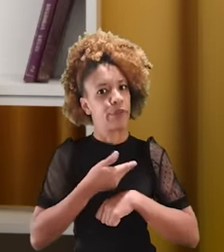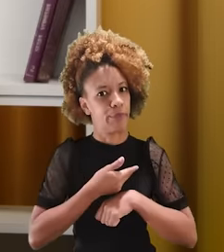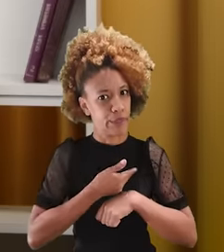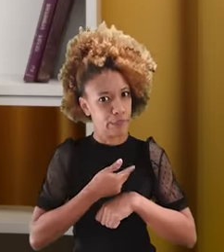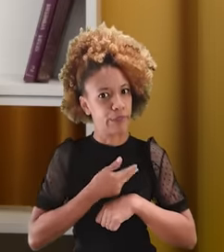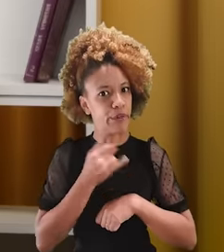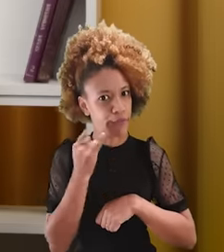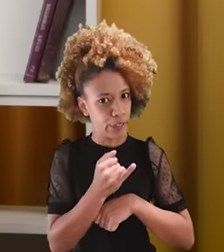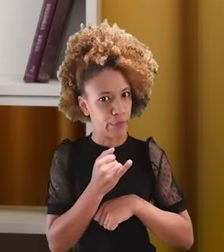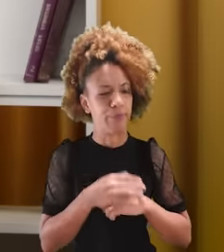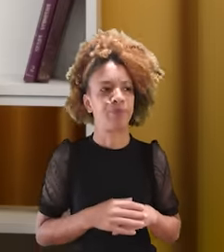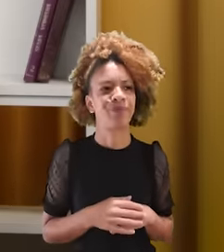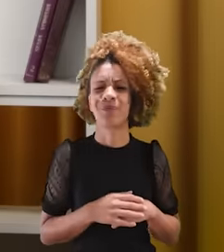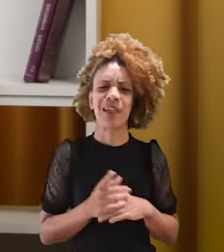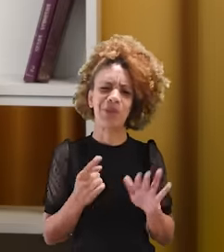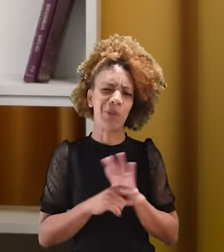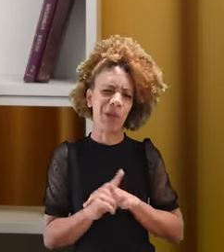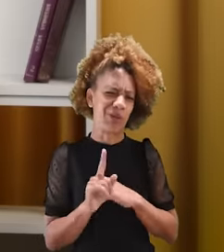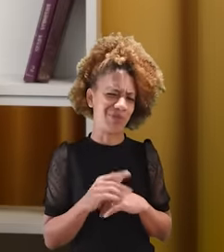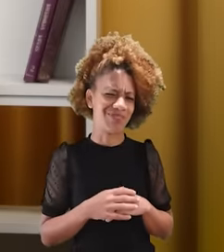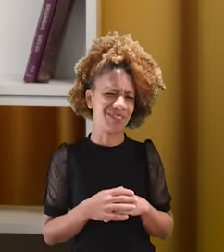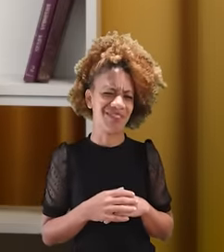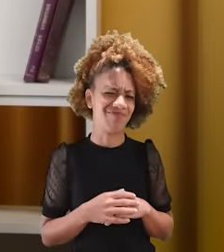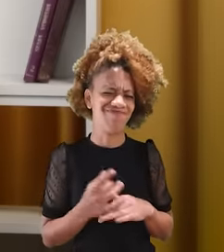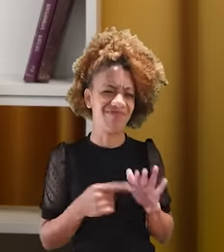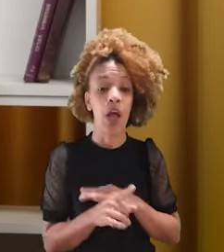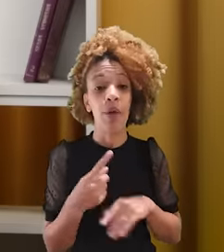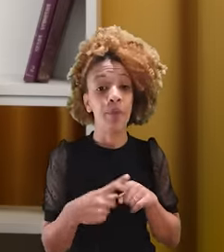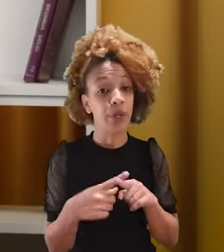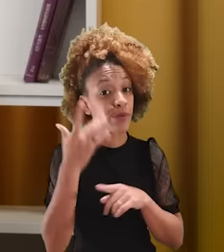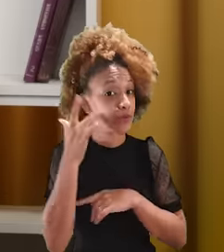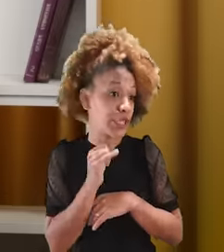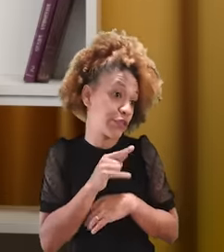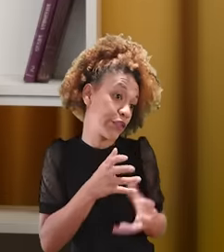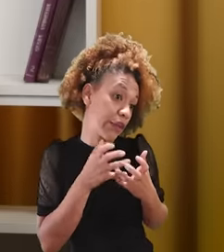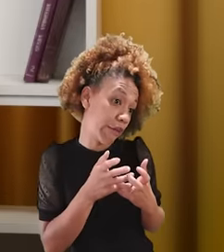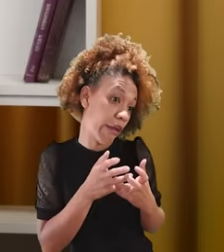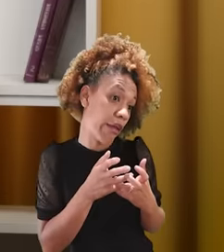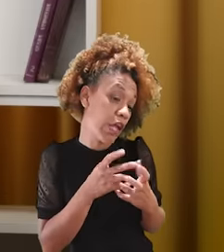eh não perguntem não perguntem porque assim cara eu não sei se você tá querendo reforçar